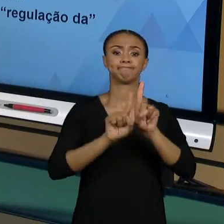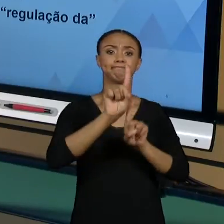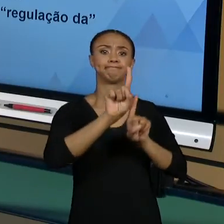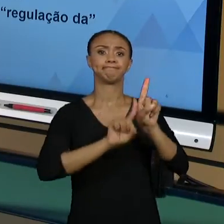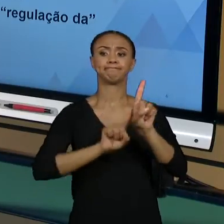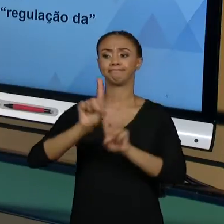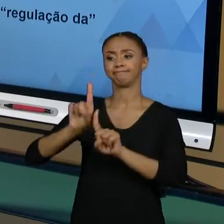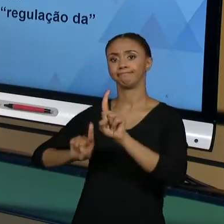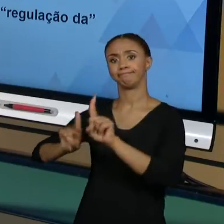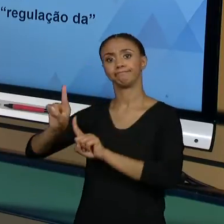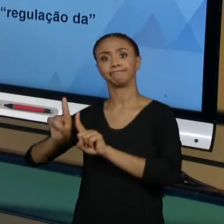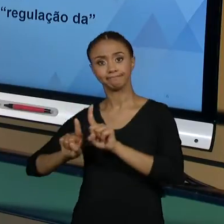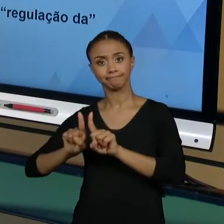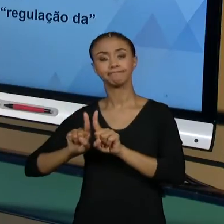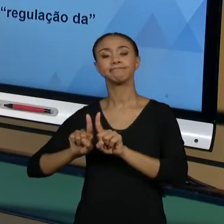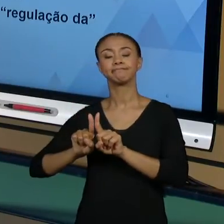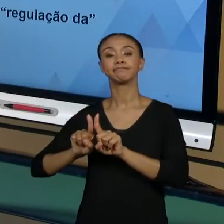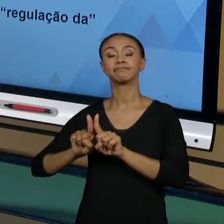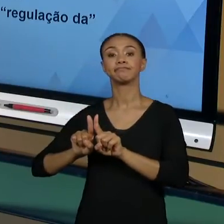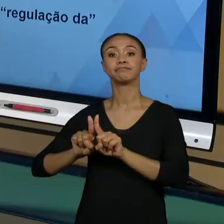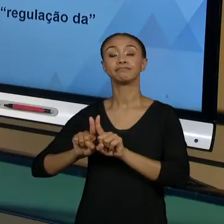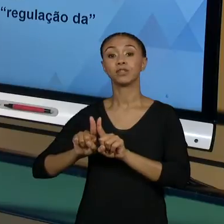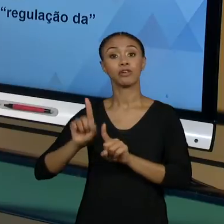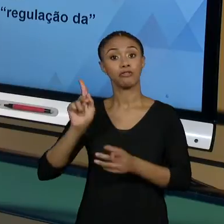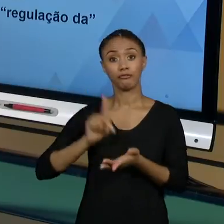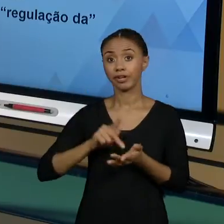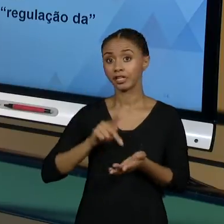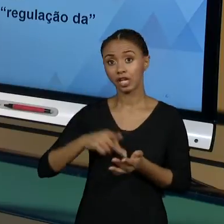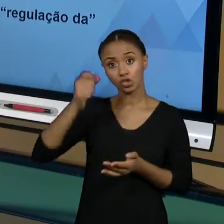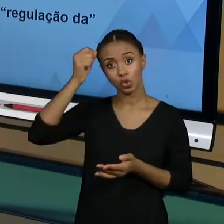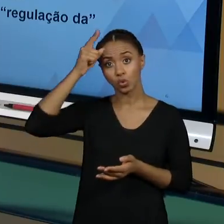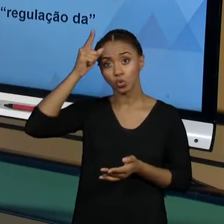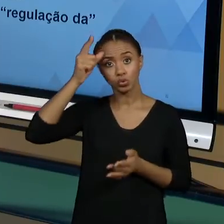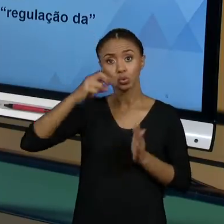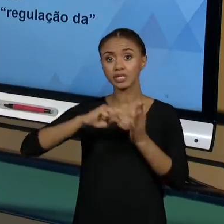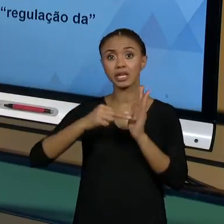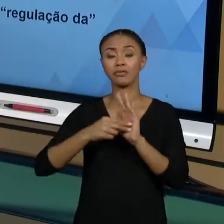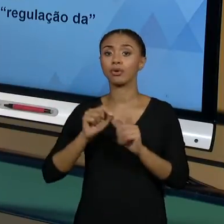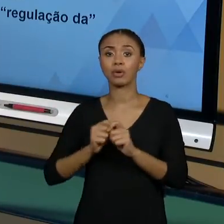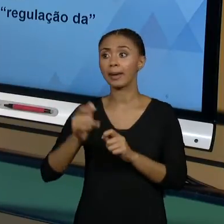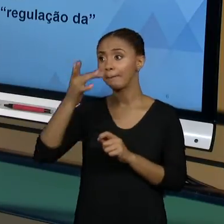GRUPOS, PESSOAS - OU SEJA, REFERÊNCIAS CULTURAIS